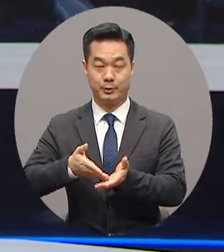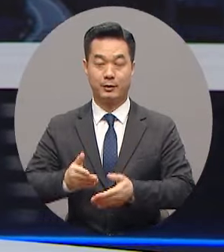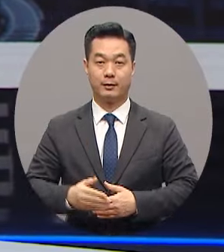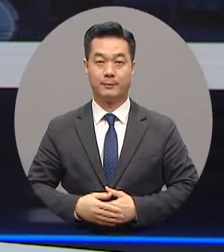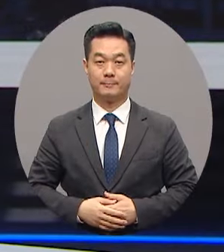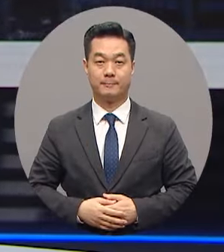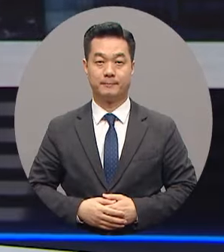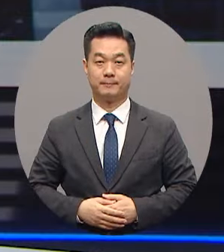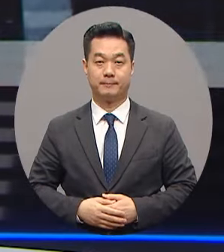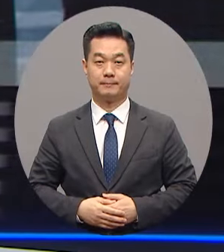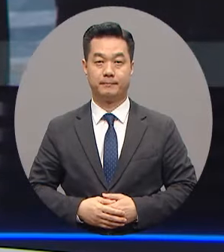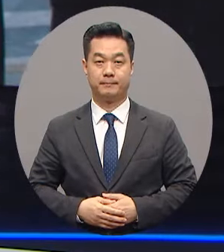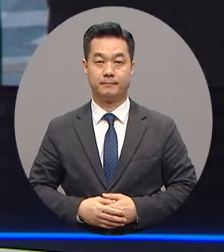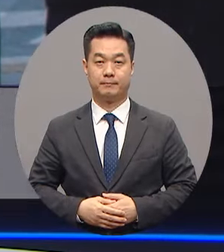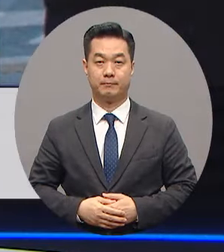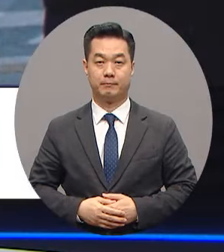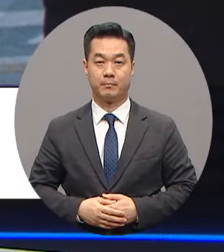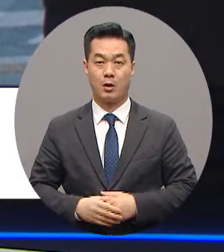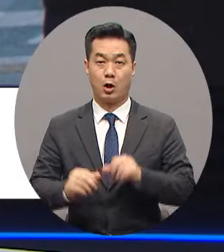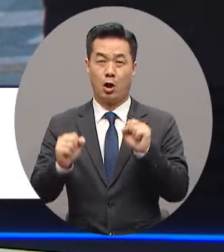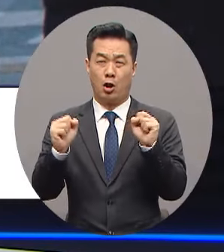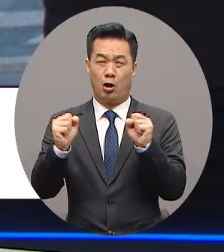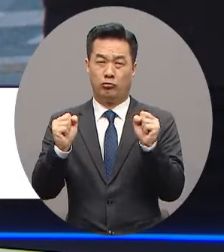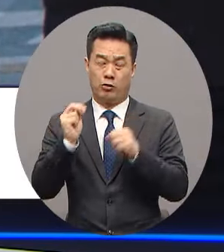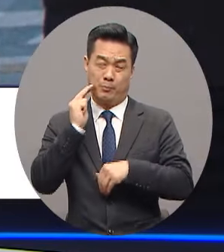1월 24일 수요일, MBC 930뉴스입니다.